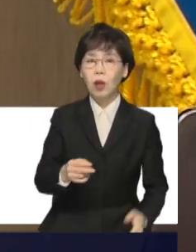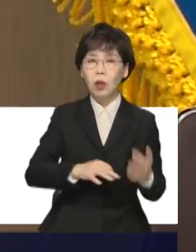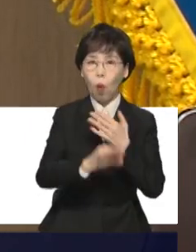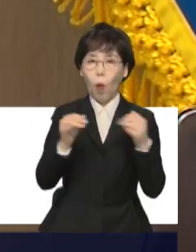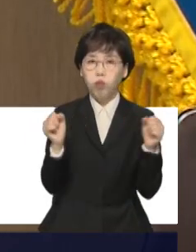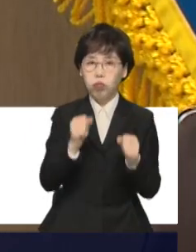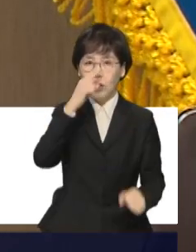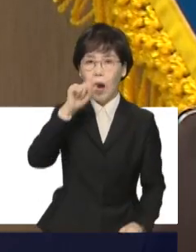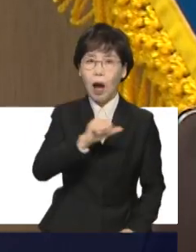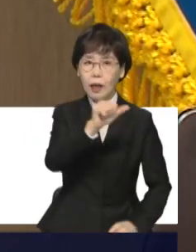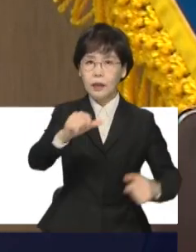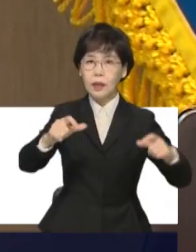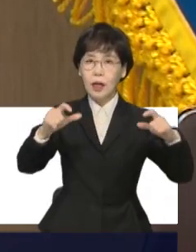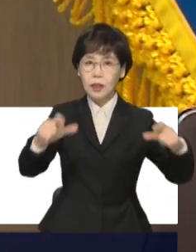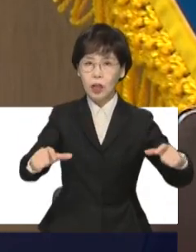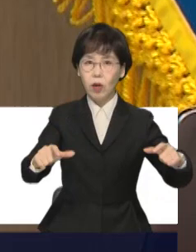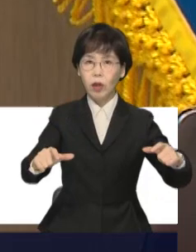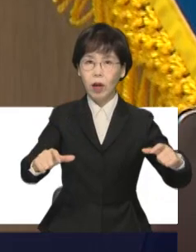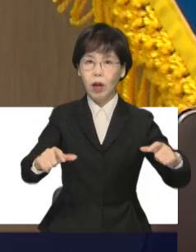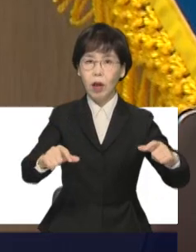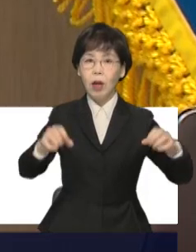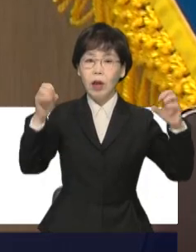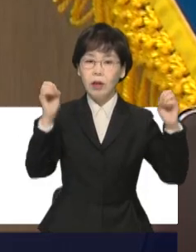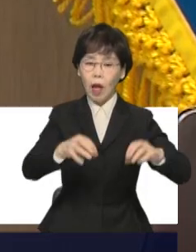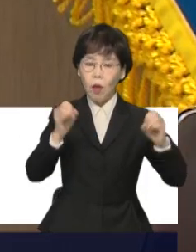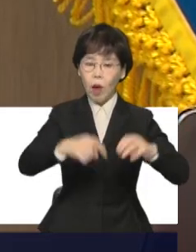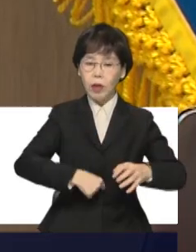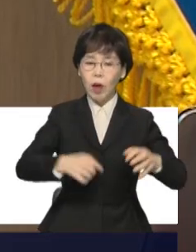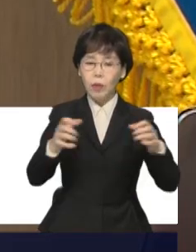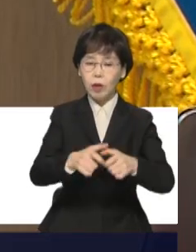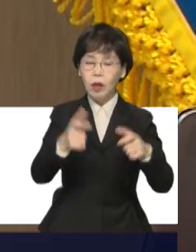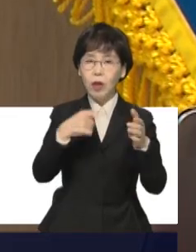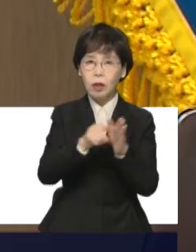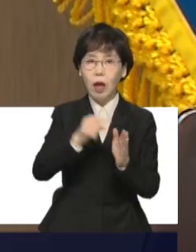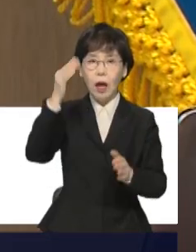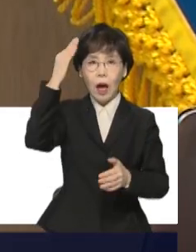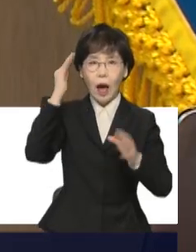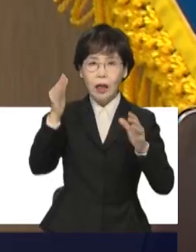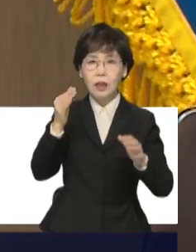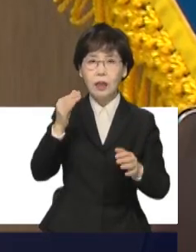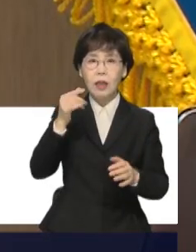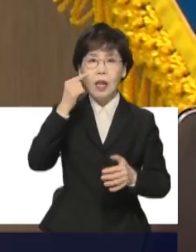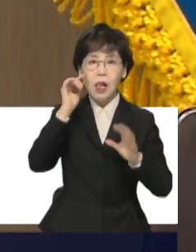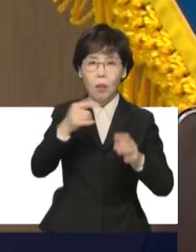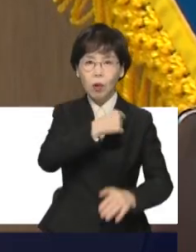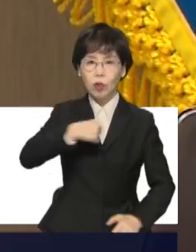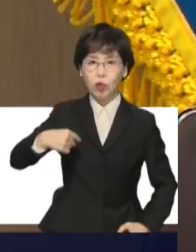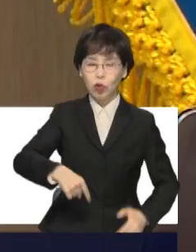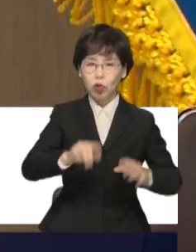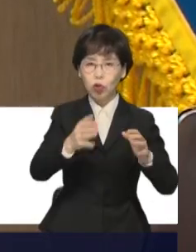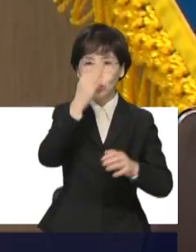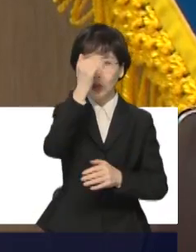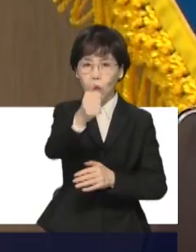나아가 동북아 역내 대화와 협력 활성화를 위해 한일중 3국 정상회의 재가동을 위해